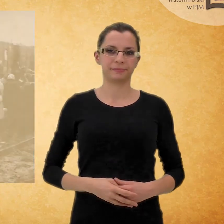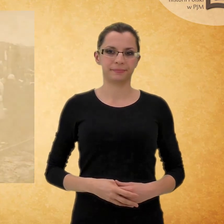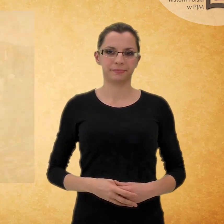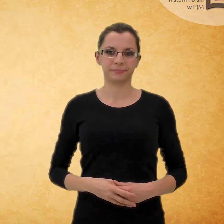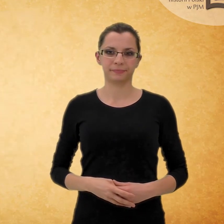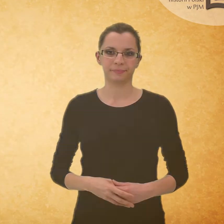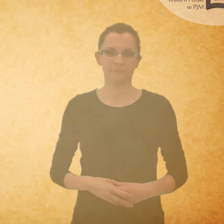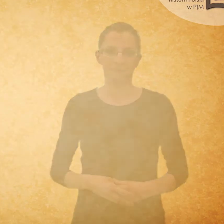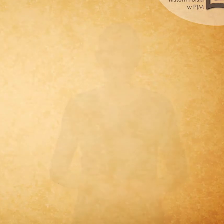Napisy opracowała: Magdalena Sipowicz